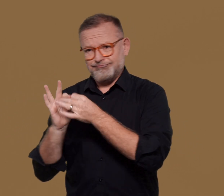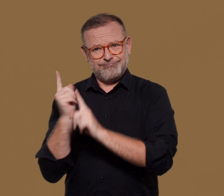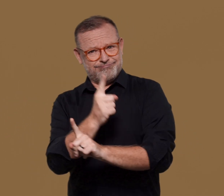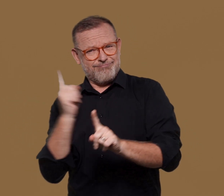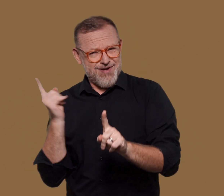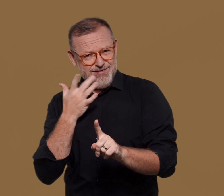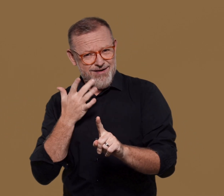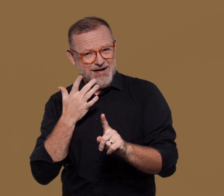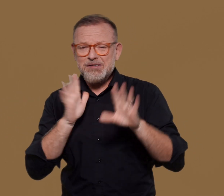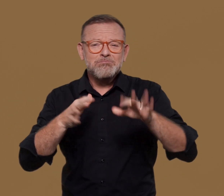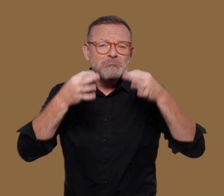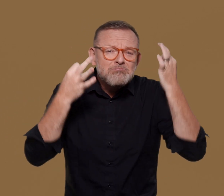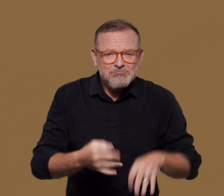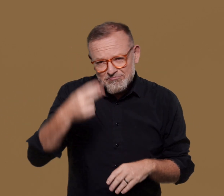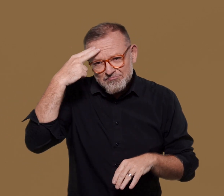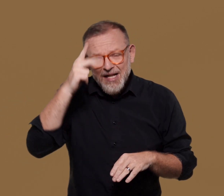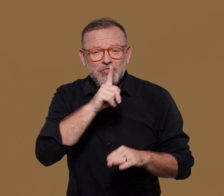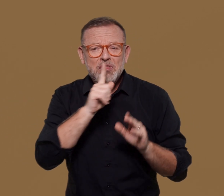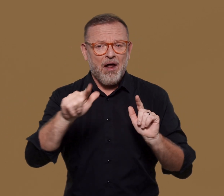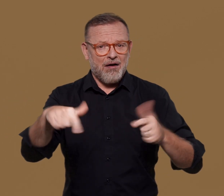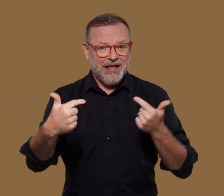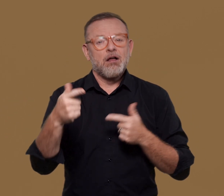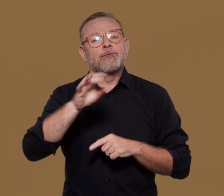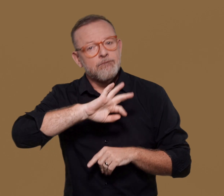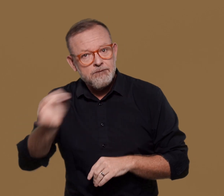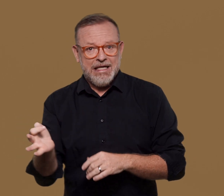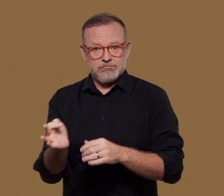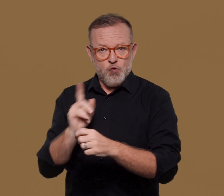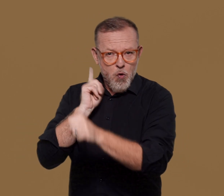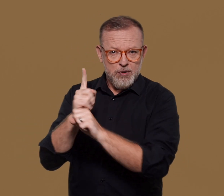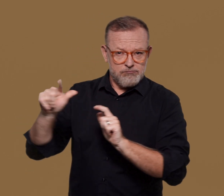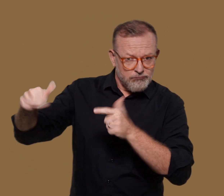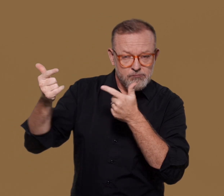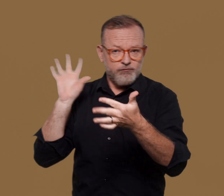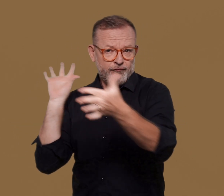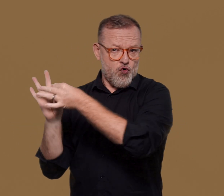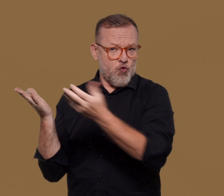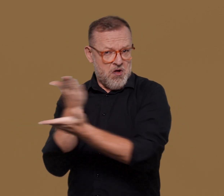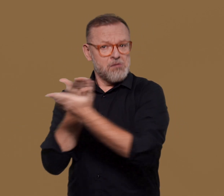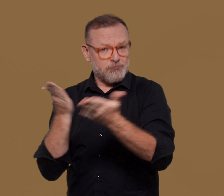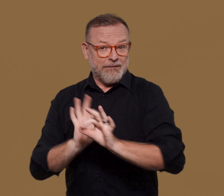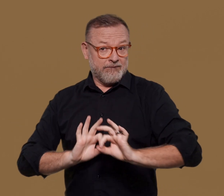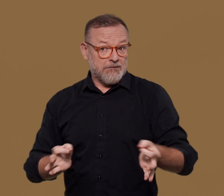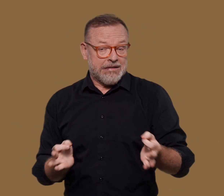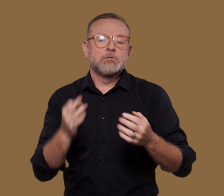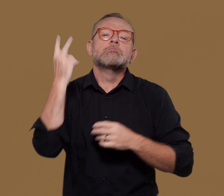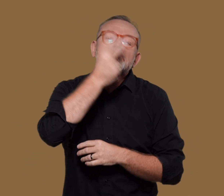mohou nás kontaktovat telefonicky například přes Tichou linku, nebo jiné sociální tlumočnické služby, které jsou pro neslyšící zdarma.